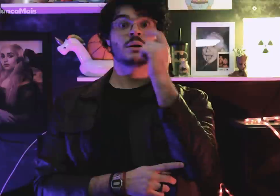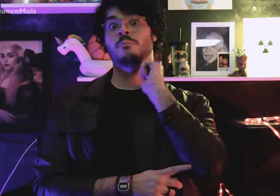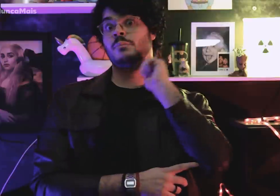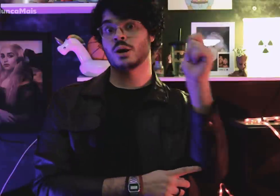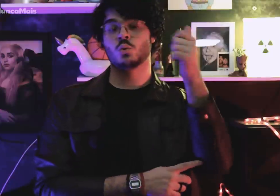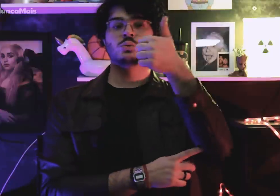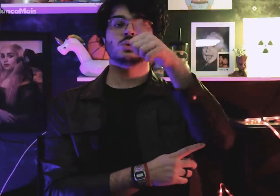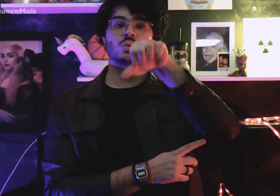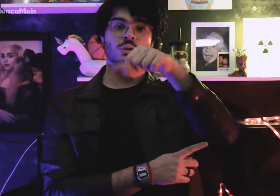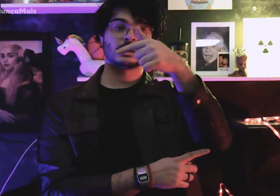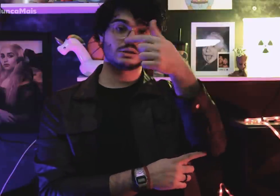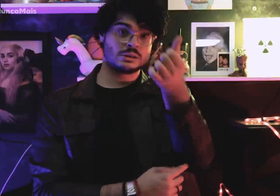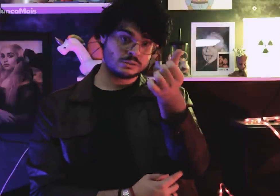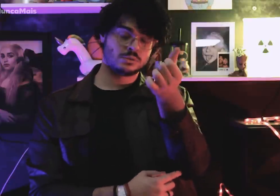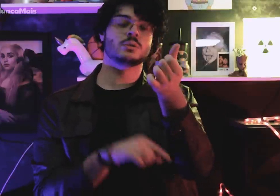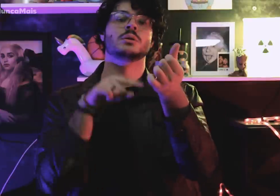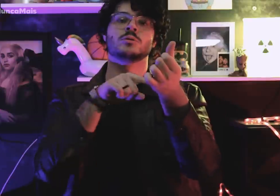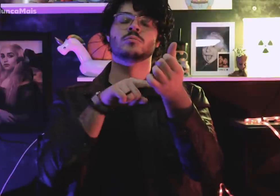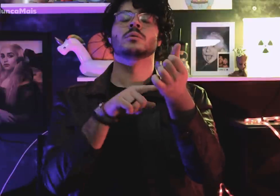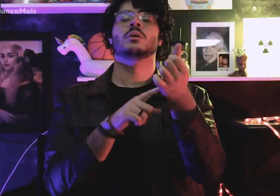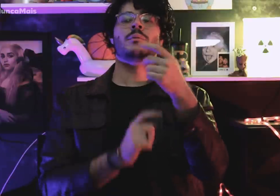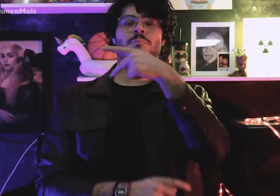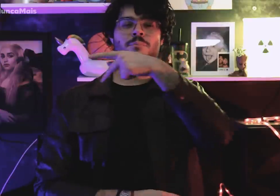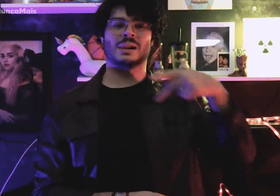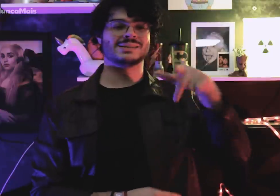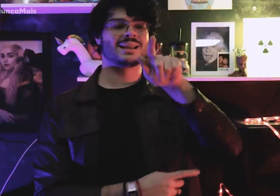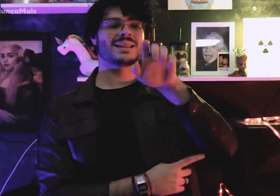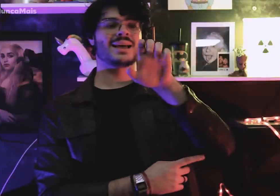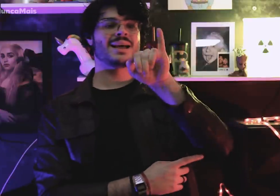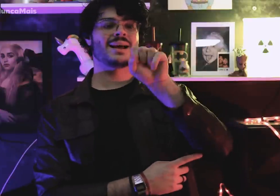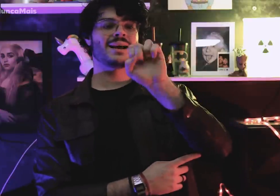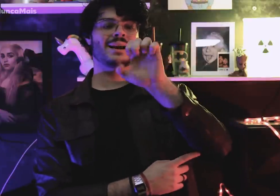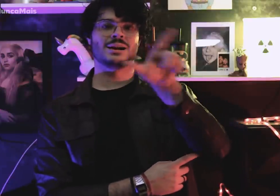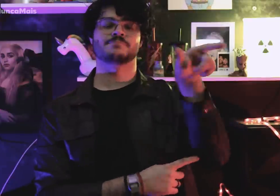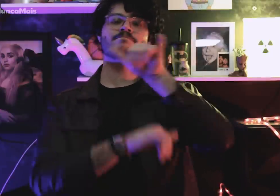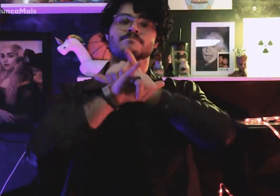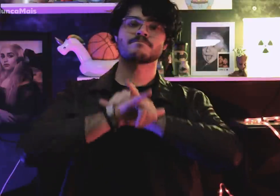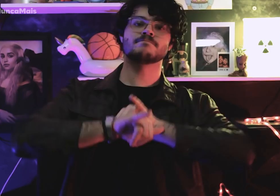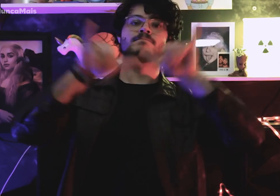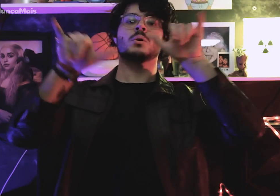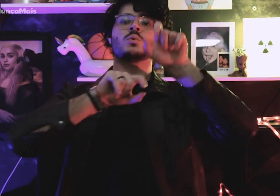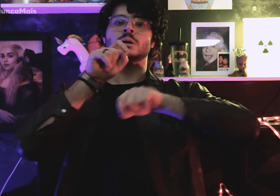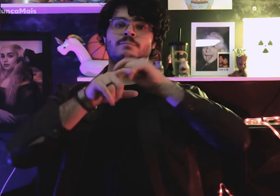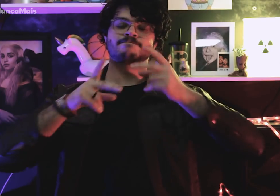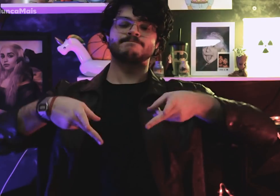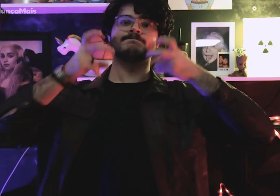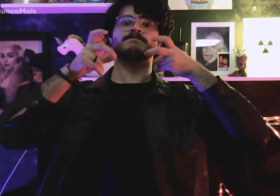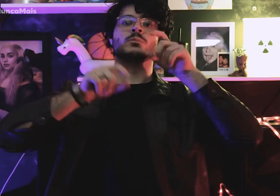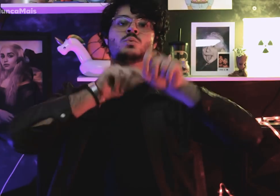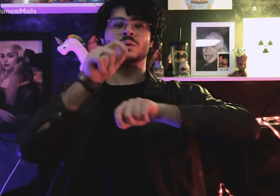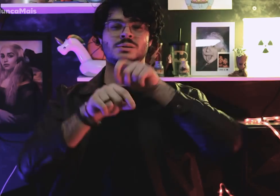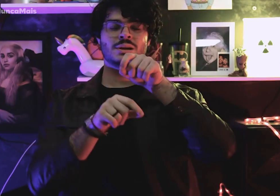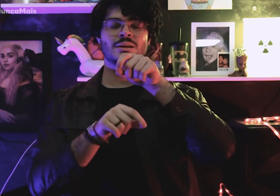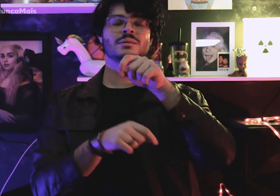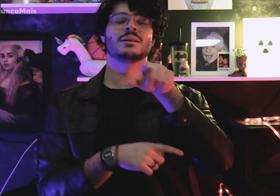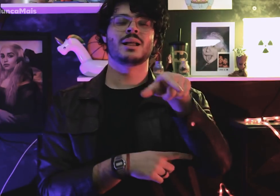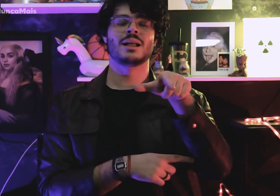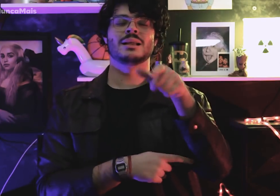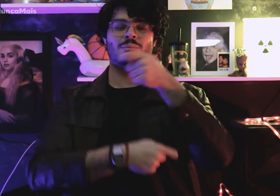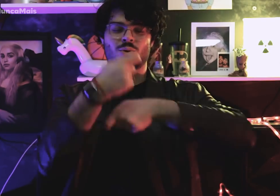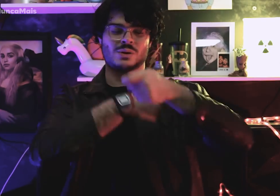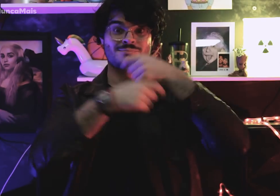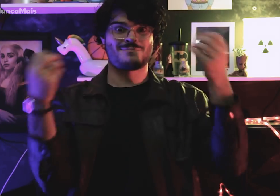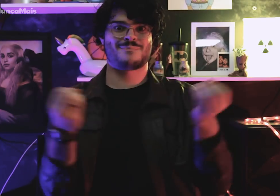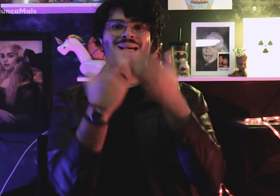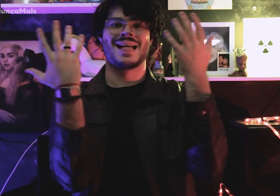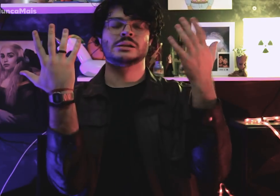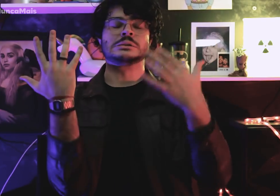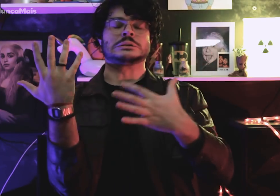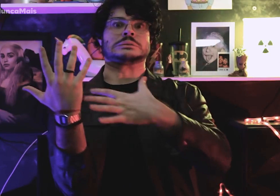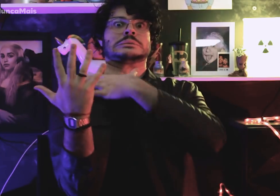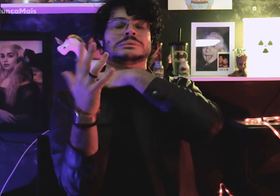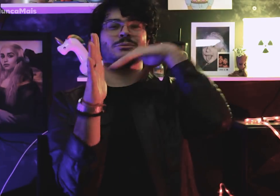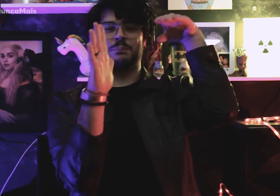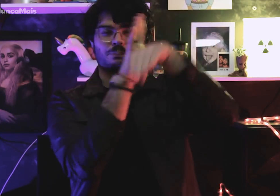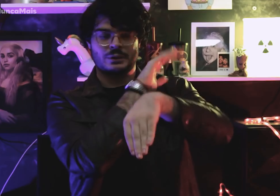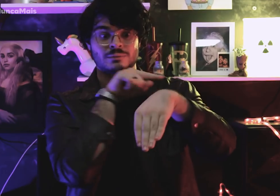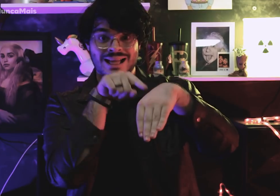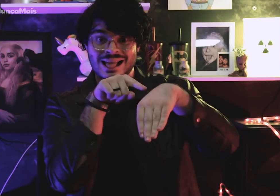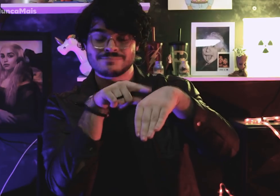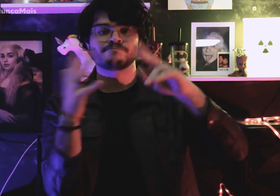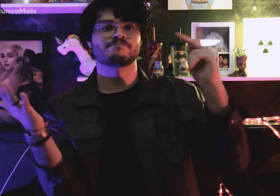Em 1º de abril de 1977, o presidente Geisel, percebendo, da crise do Milagre Econômico,